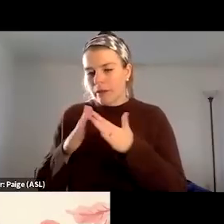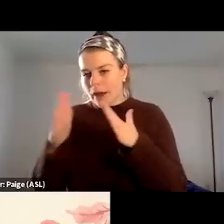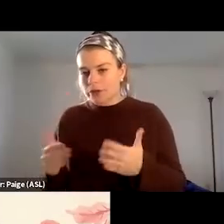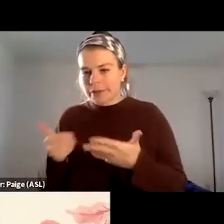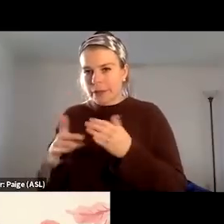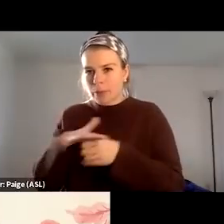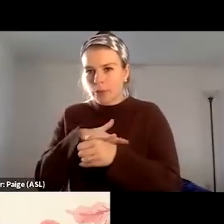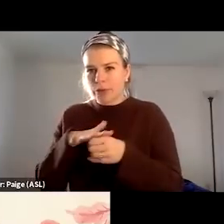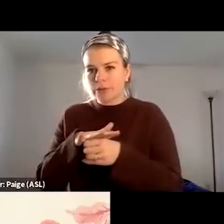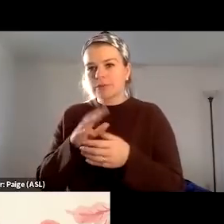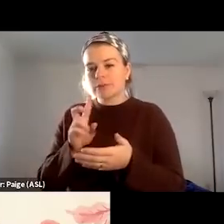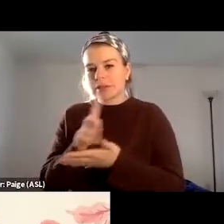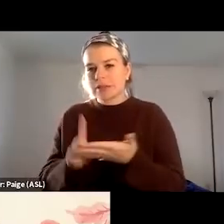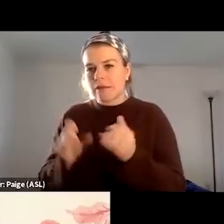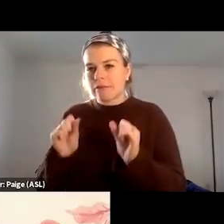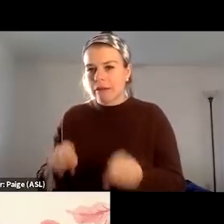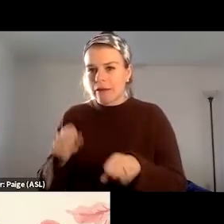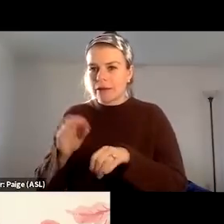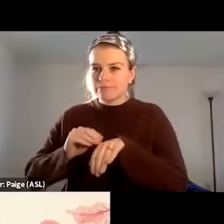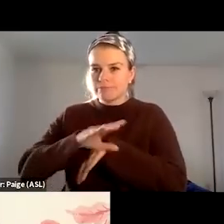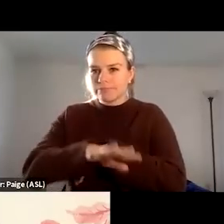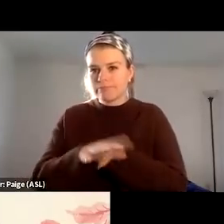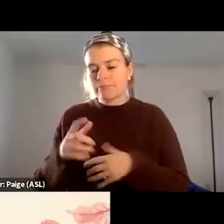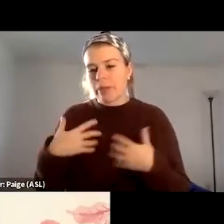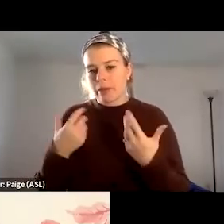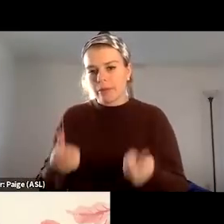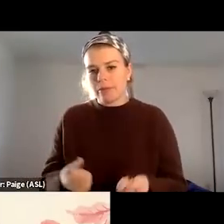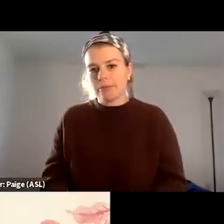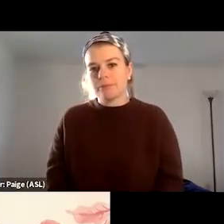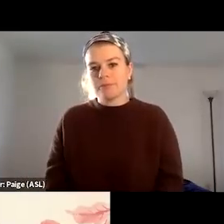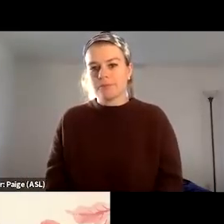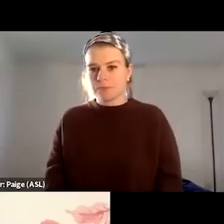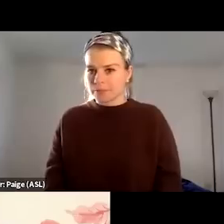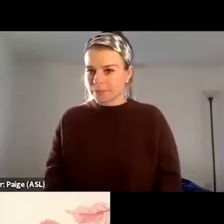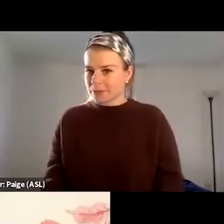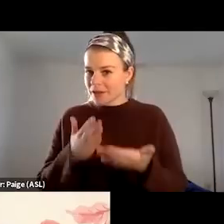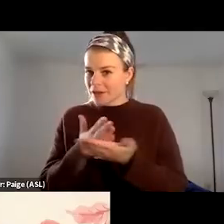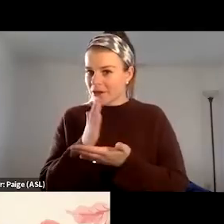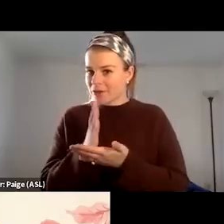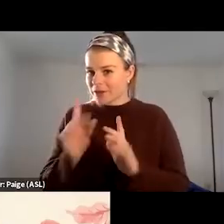pueden jugar para proteger la salud de los más vulnerables. Dra. Bower, le paso la palabra.